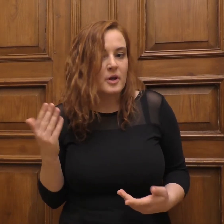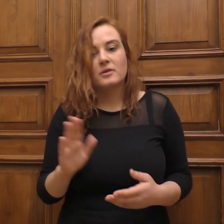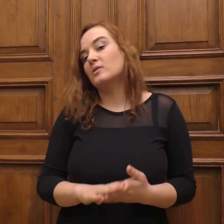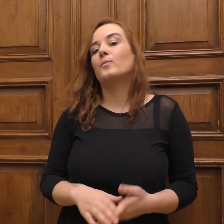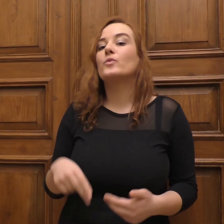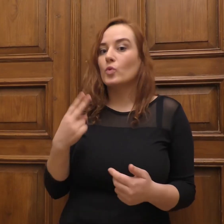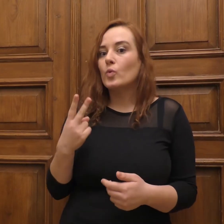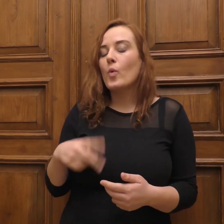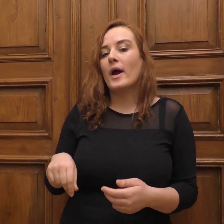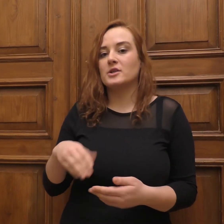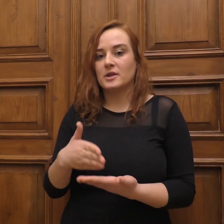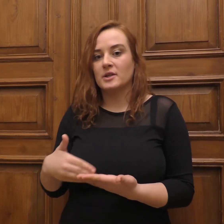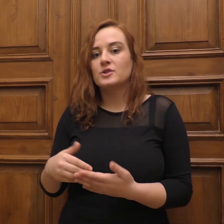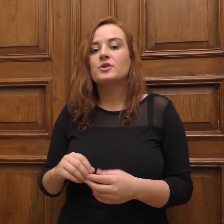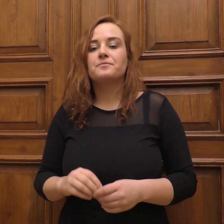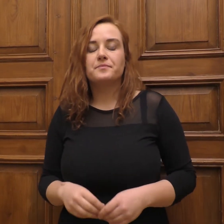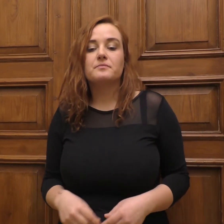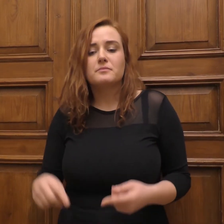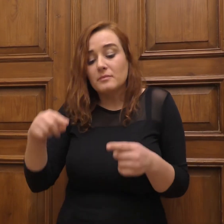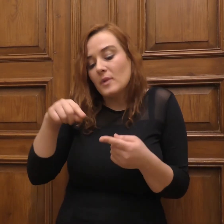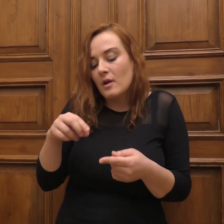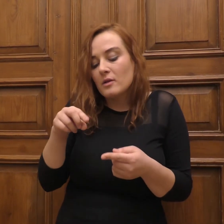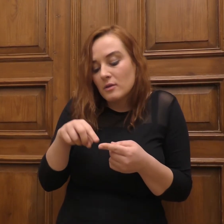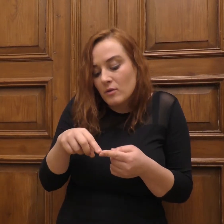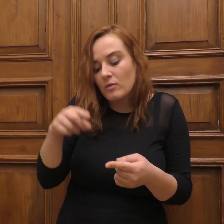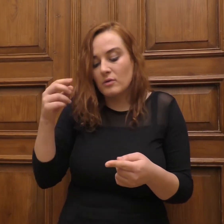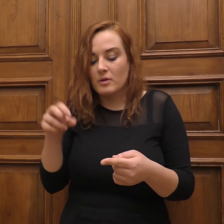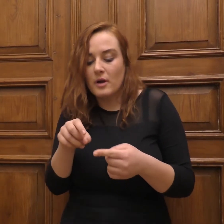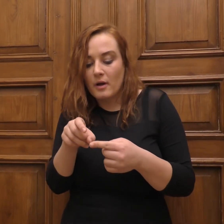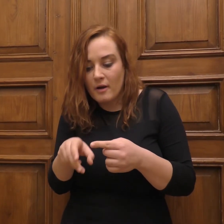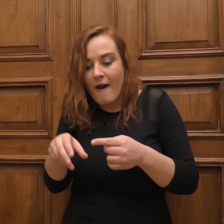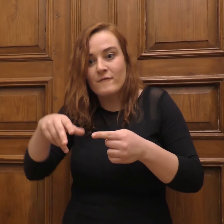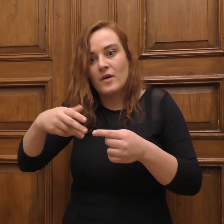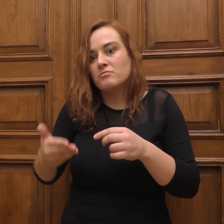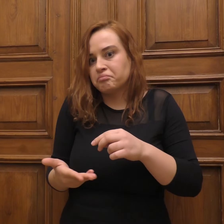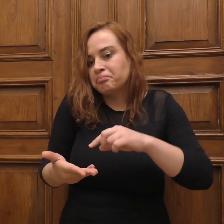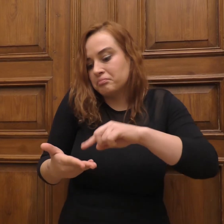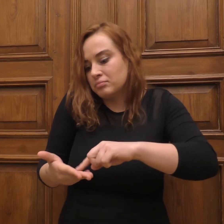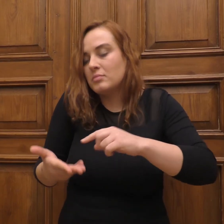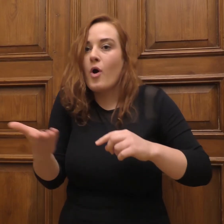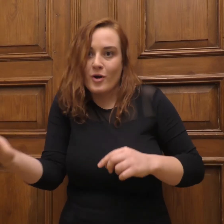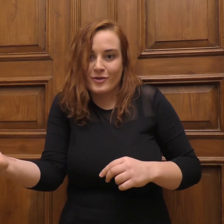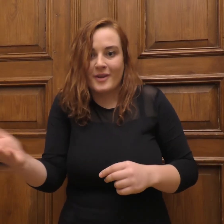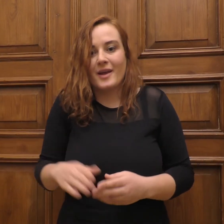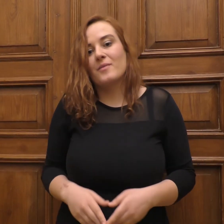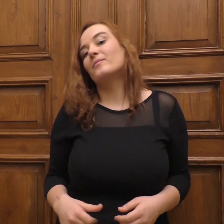Druga część będzie polegać na oddaniu próbki krwi z palca.